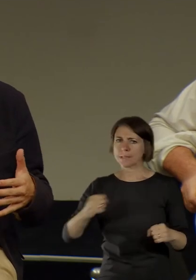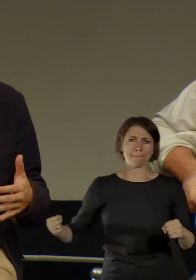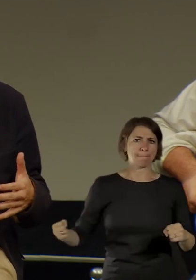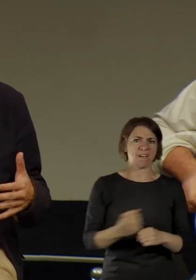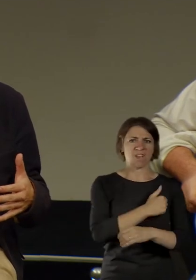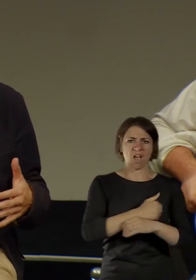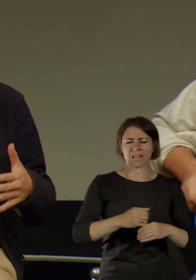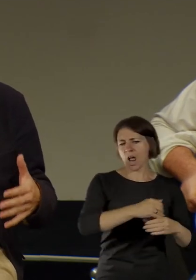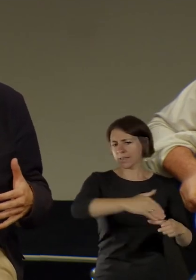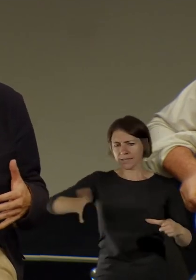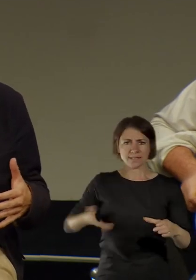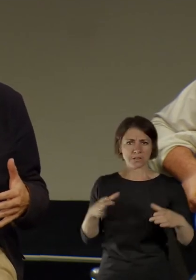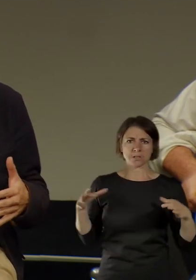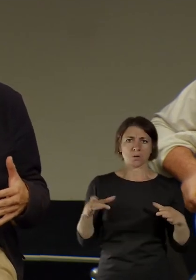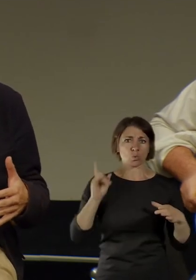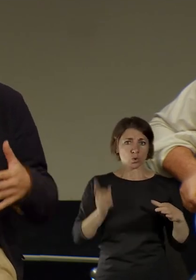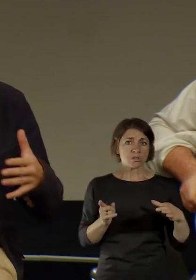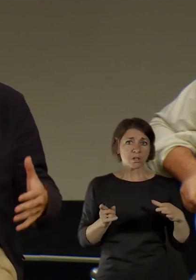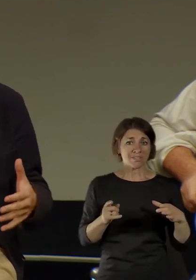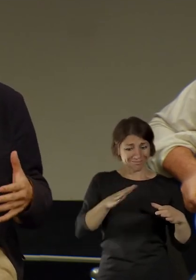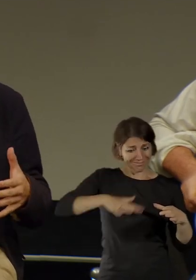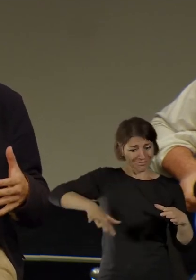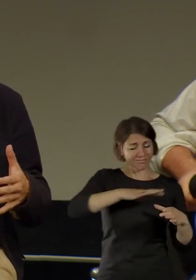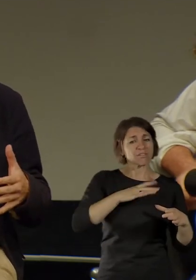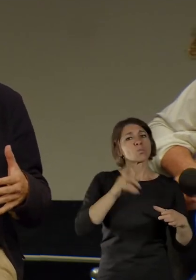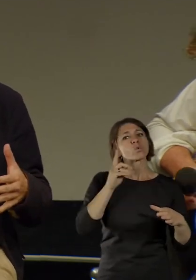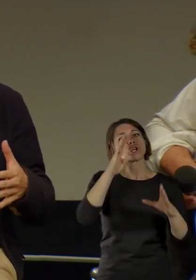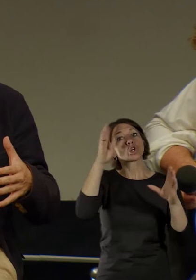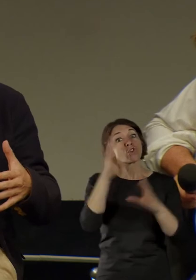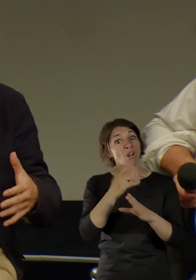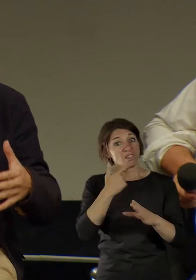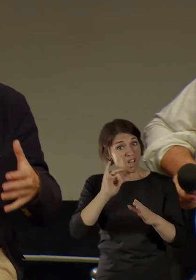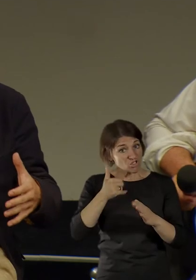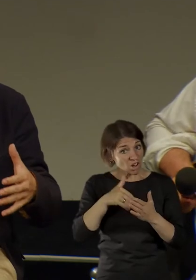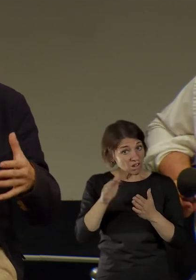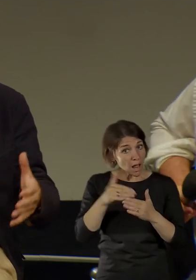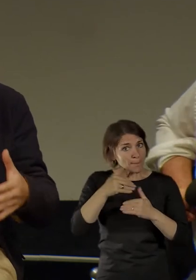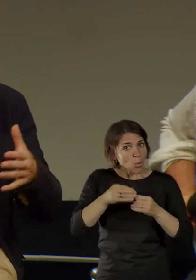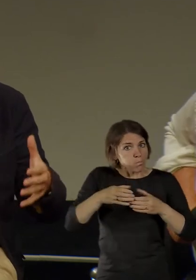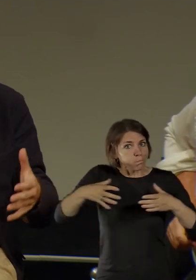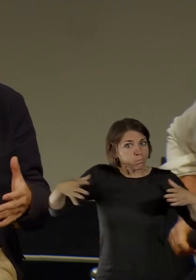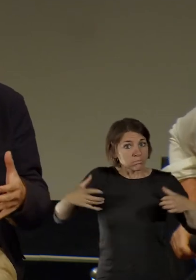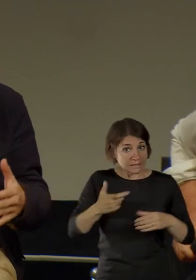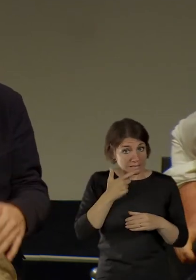Musíme se zamyslet nad tím, kolik chceme stavět, jak chceme moc rozšiřovat ta jednotlivá samotná sídla, ty bývalé vesnice.